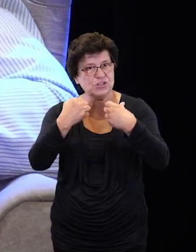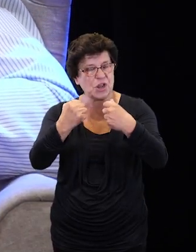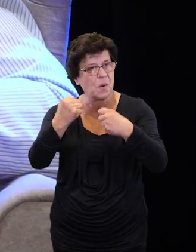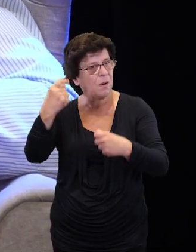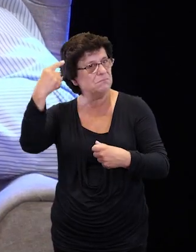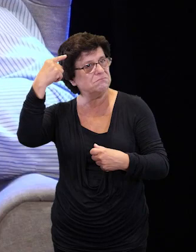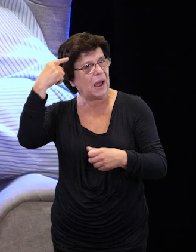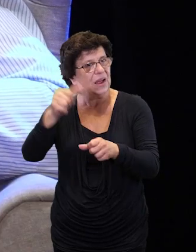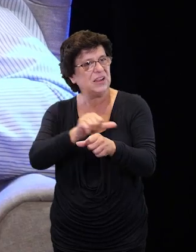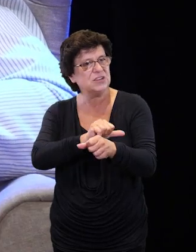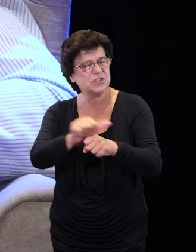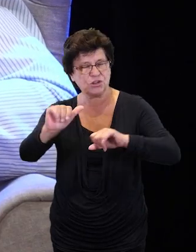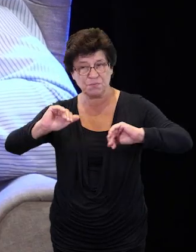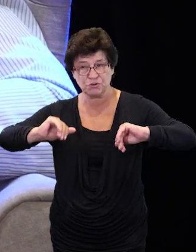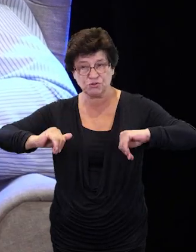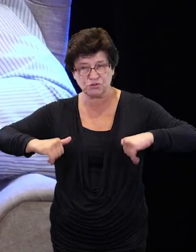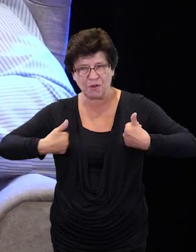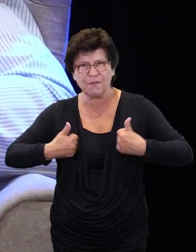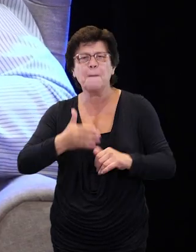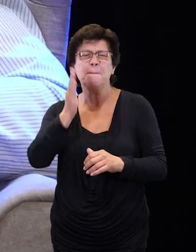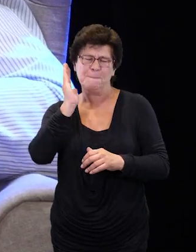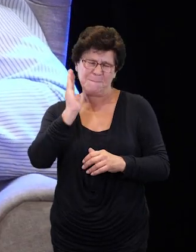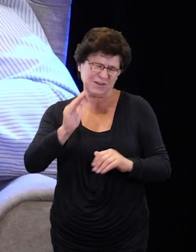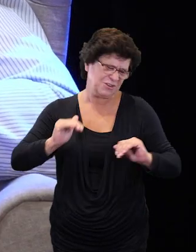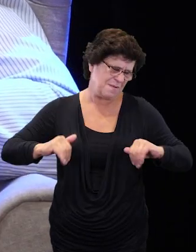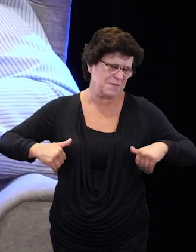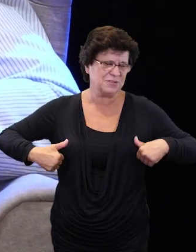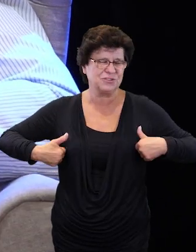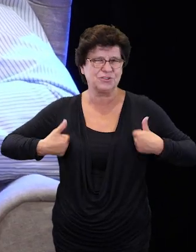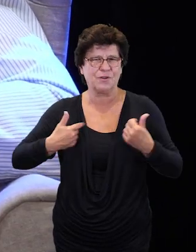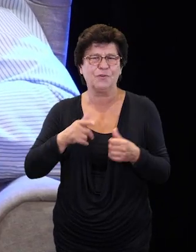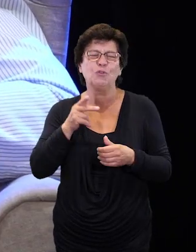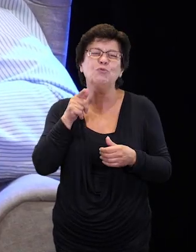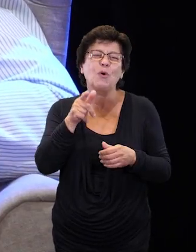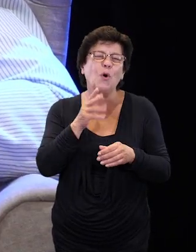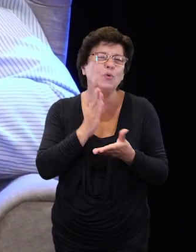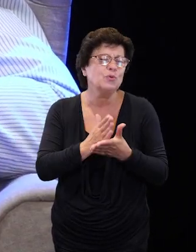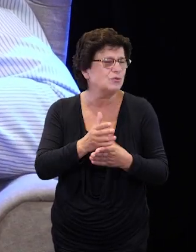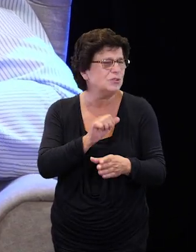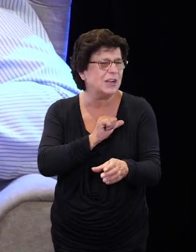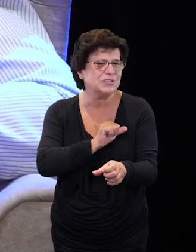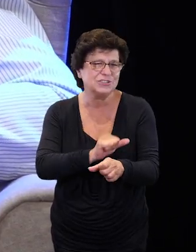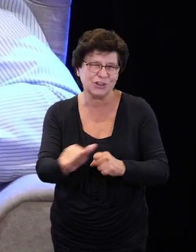że jesteśmy zdrowi czy będziemy zdrowi, no to już jesteśmy w domu. To już czekają nas wspaniałe czasy.